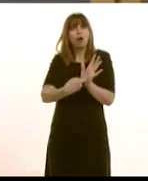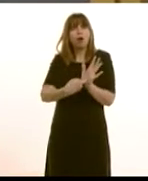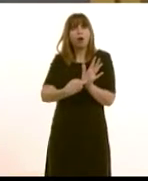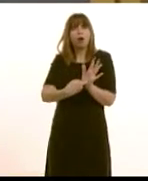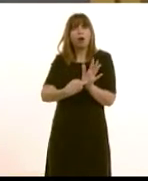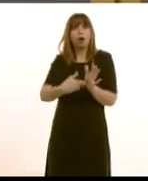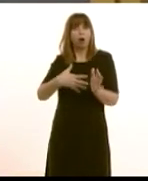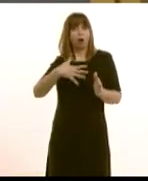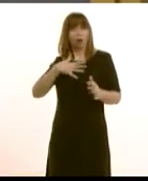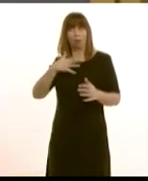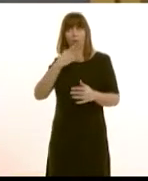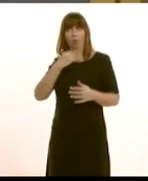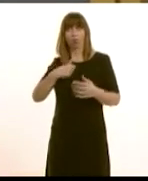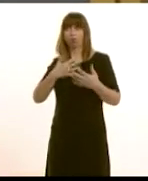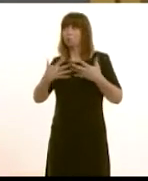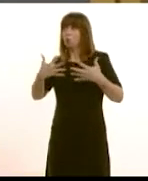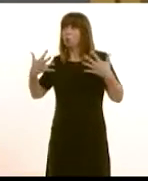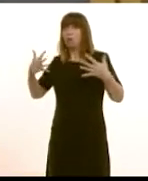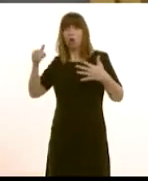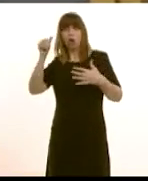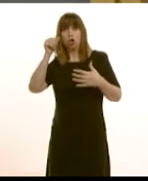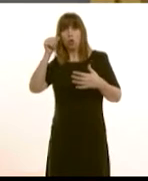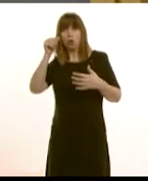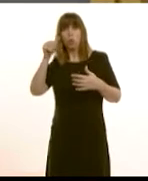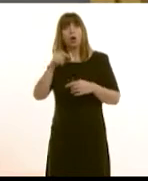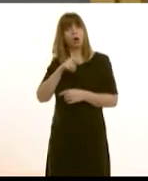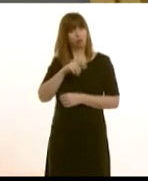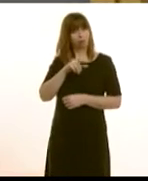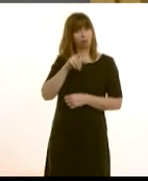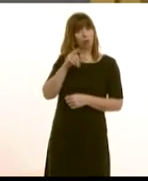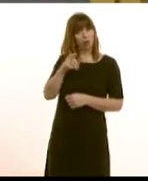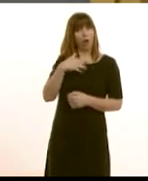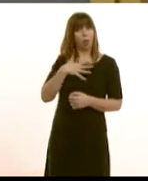wrth gwrs, iír Prif Weinidog ddod i Amlwch i weld yr atyniadau dros ei hun, a gaf i ofyn